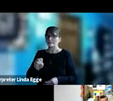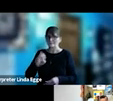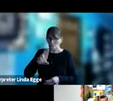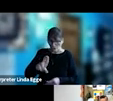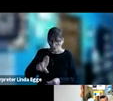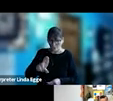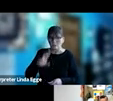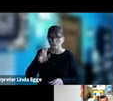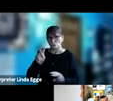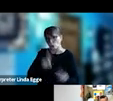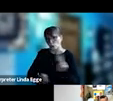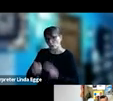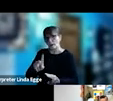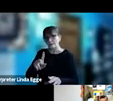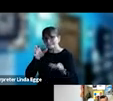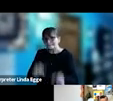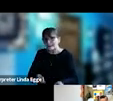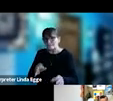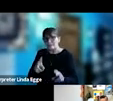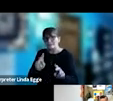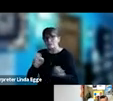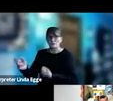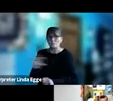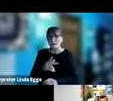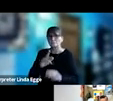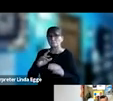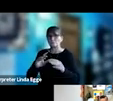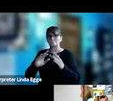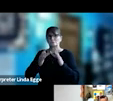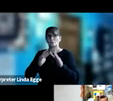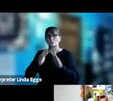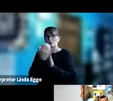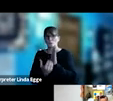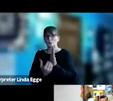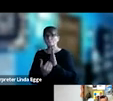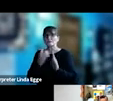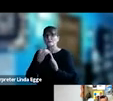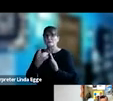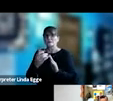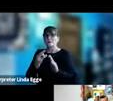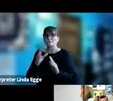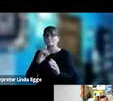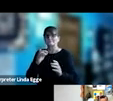Por favor, definitivamente revisen todo y consulten el curso en línea. Y de nuevo, gracias a todos por su tiempo de hoy